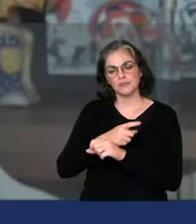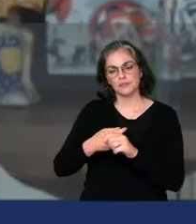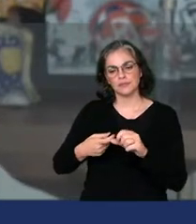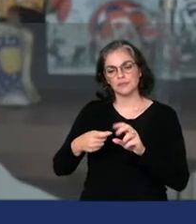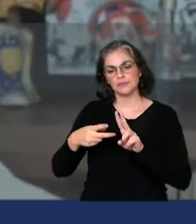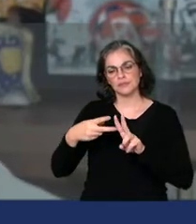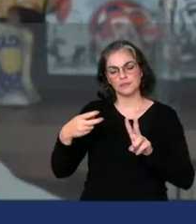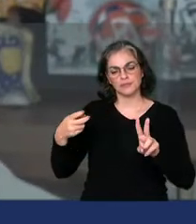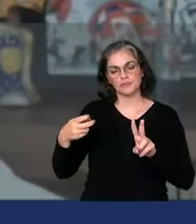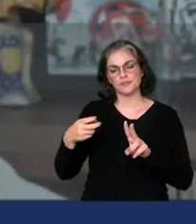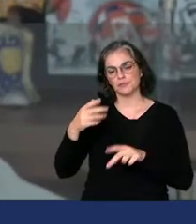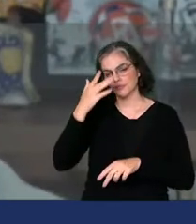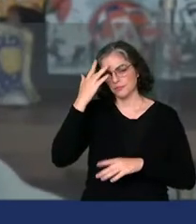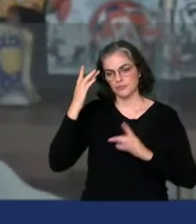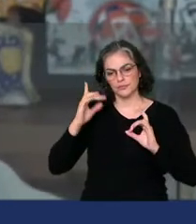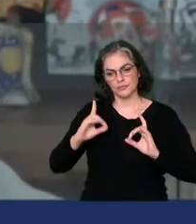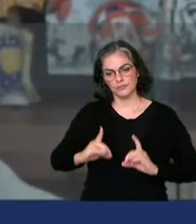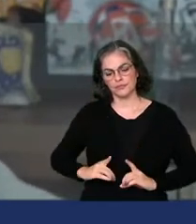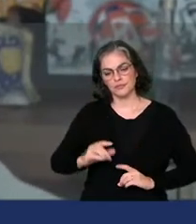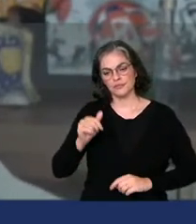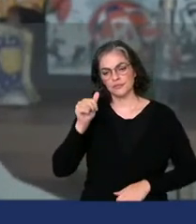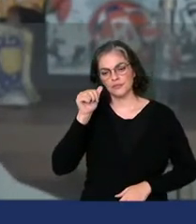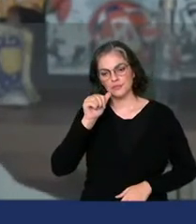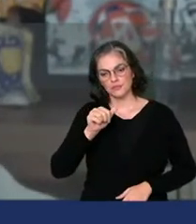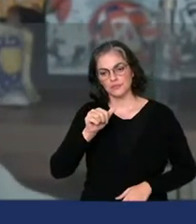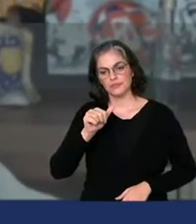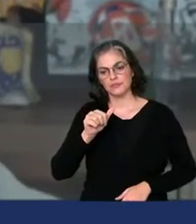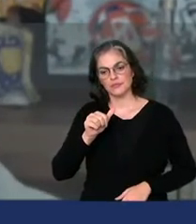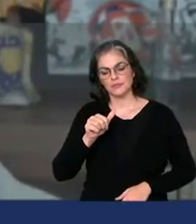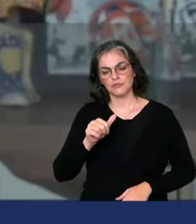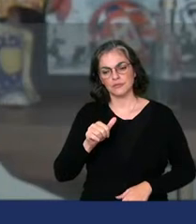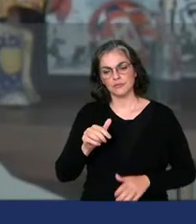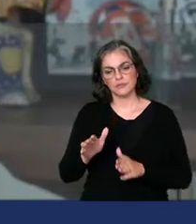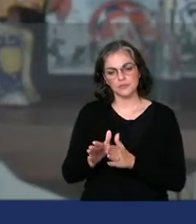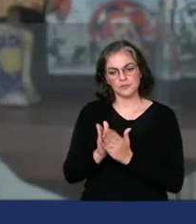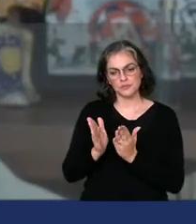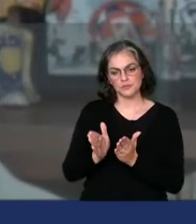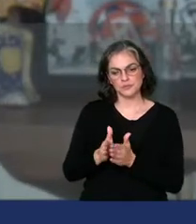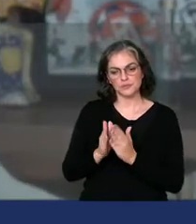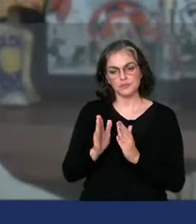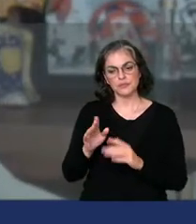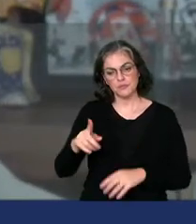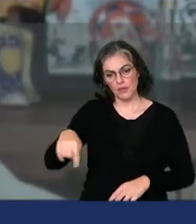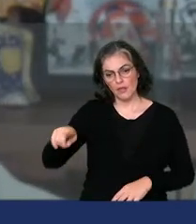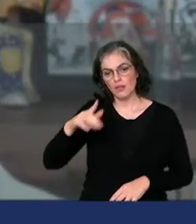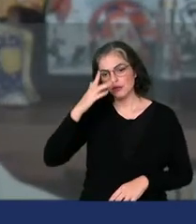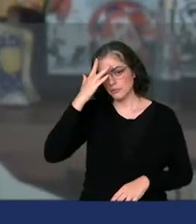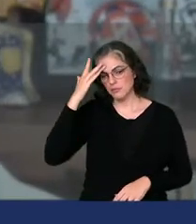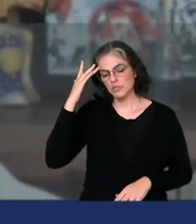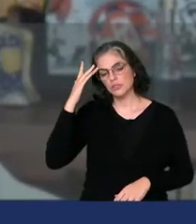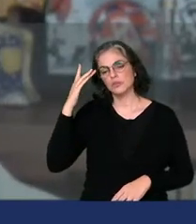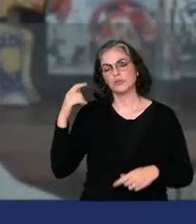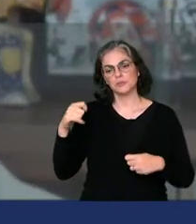HISTORICAMENTE. COM COMUNIDADES NEGRAS, QUILOMBOLAS, INDÍGENAS, AS PESSOAS COM DEFICIÊNCIA, AS MULHERES DA PERIFERIA, SÃO